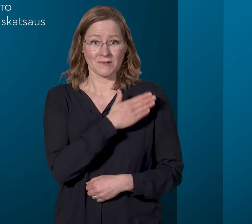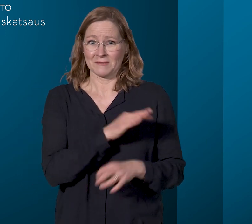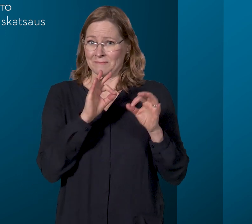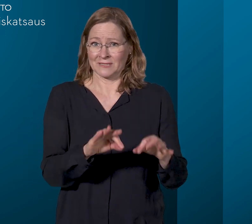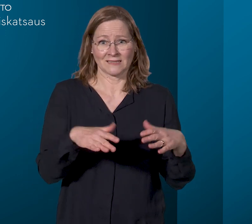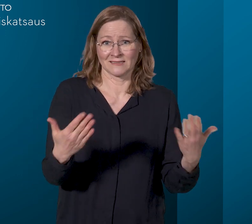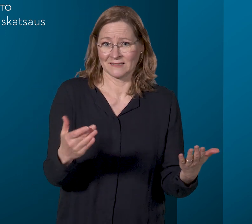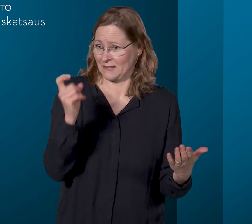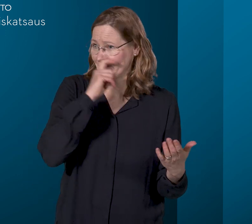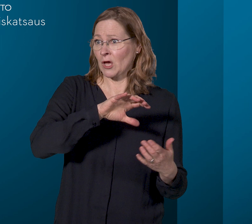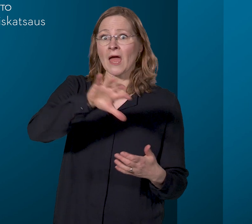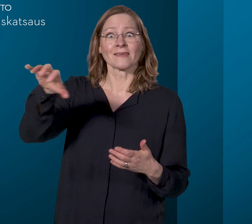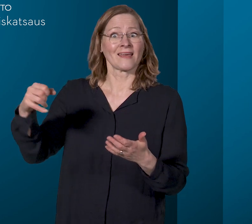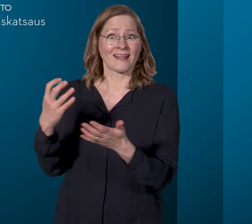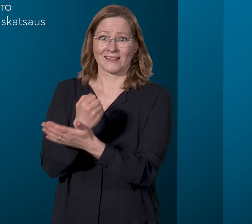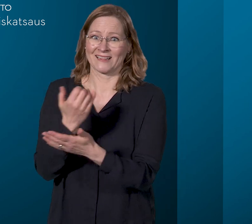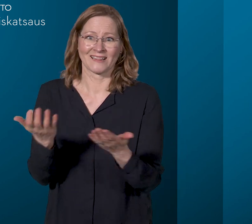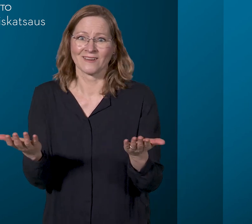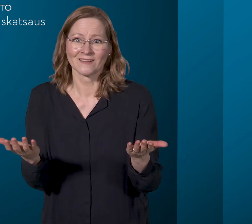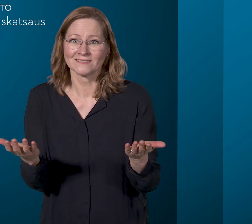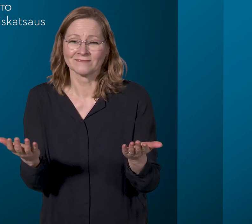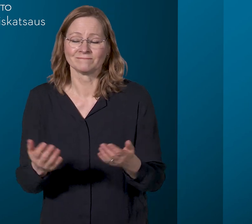Huonosti toimiva palvelu ei voi olla kenenkään etu.